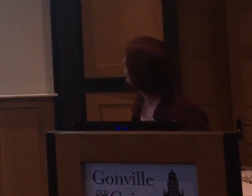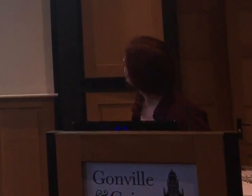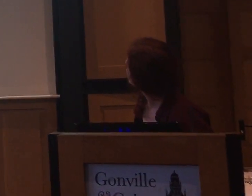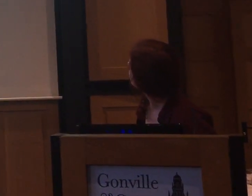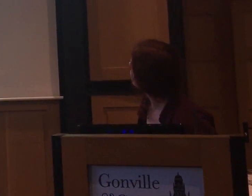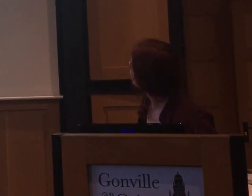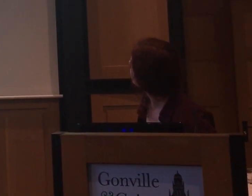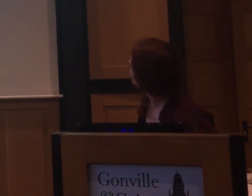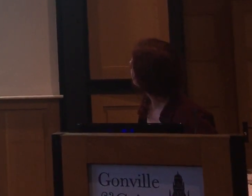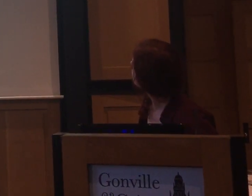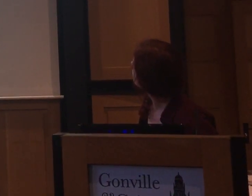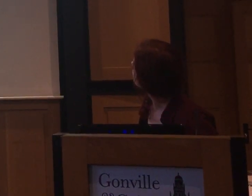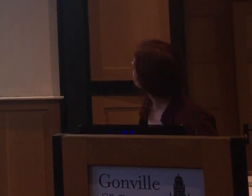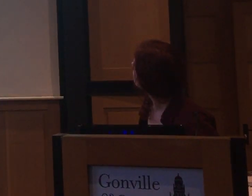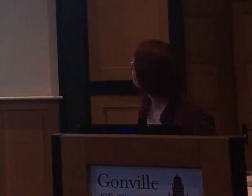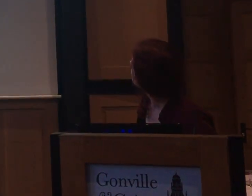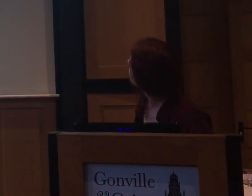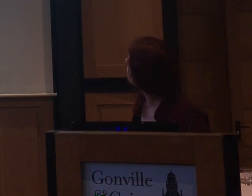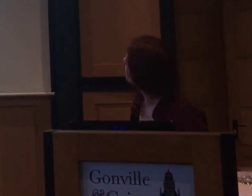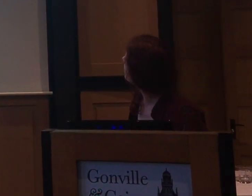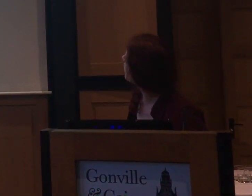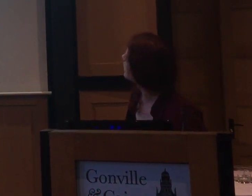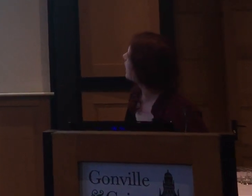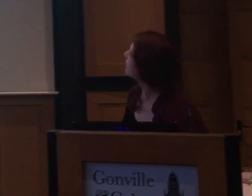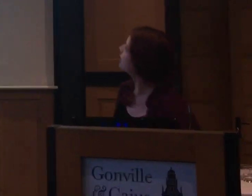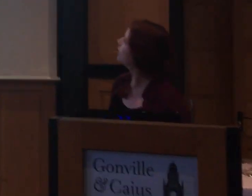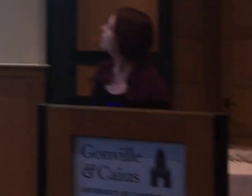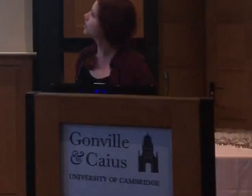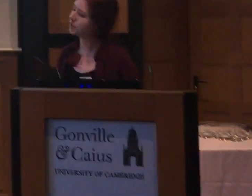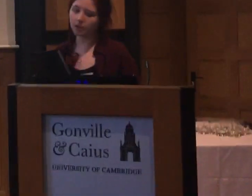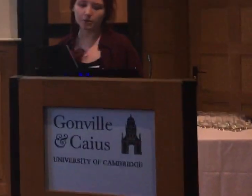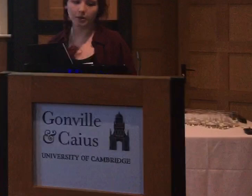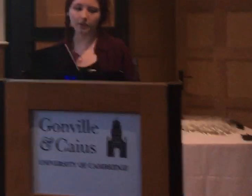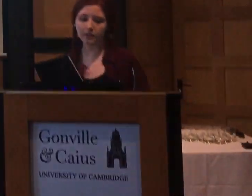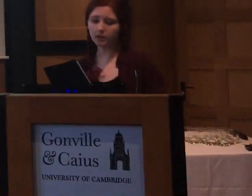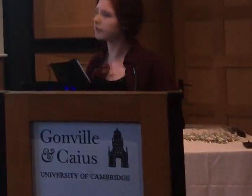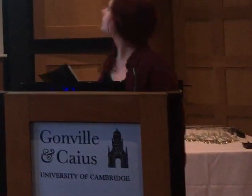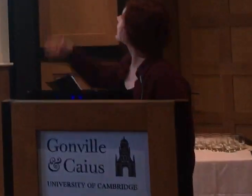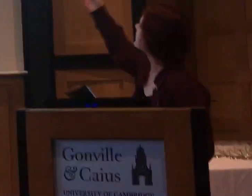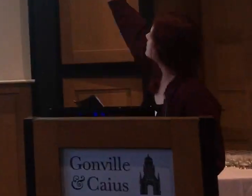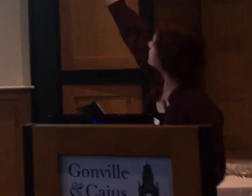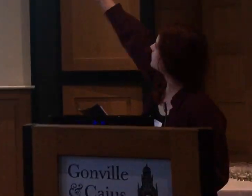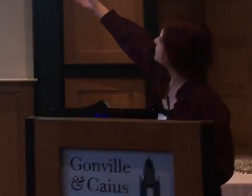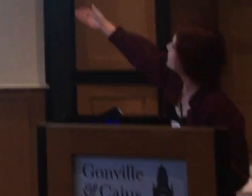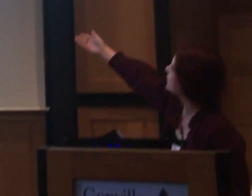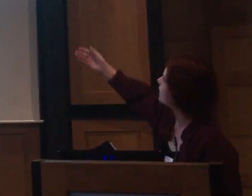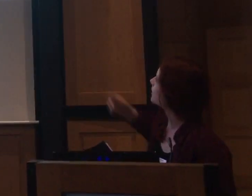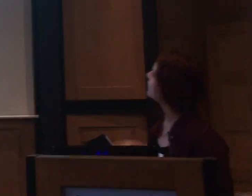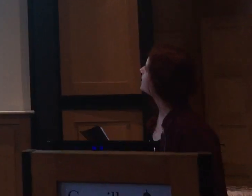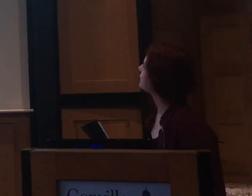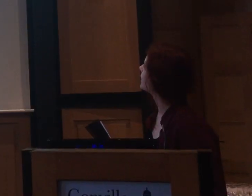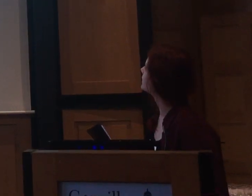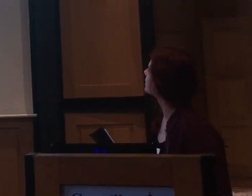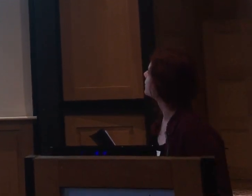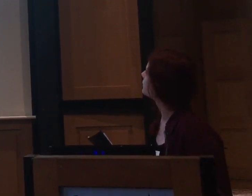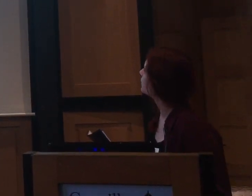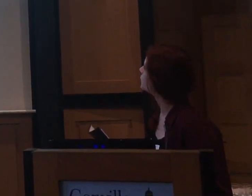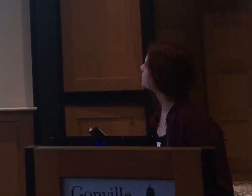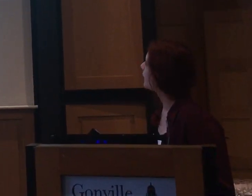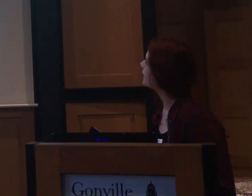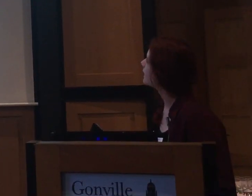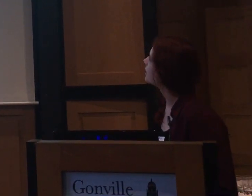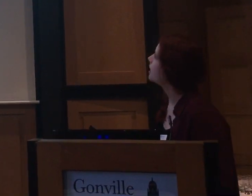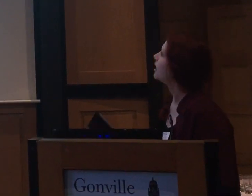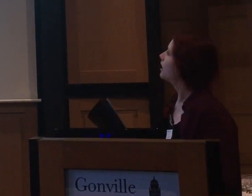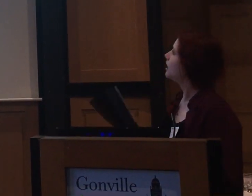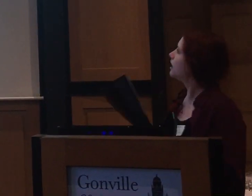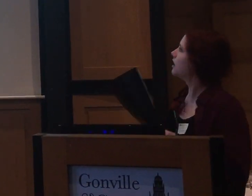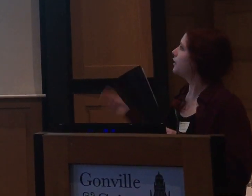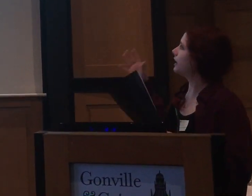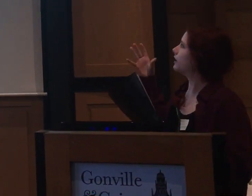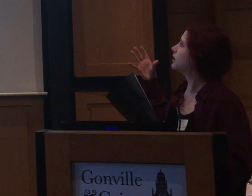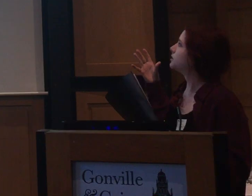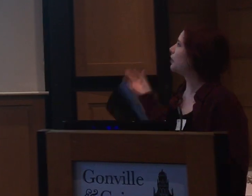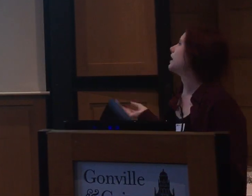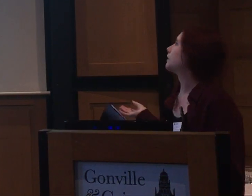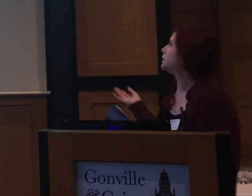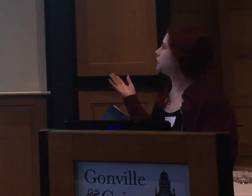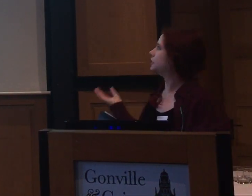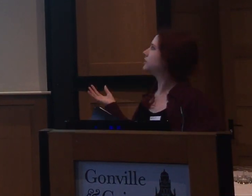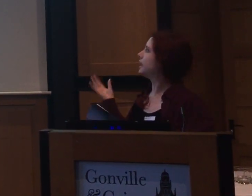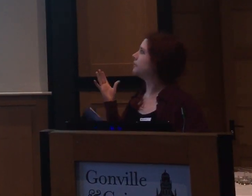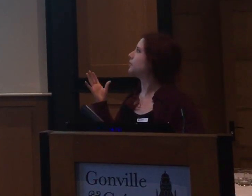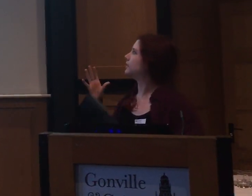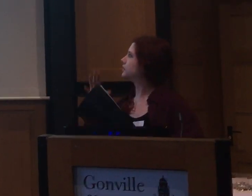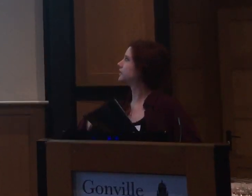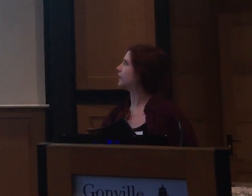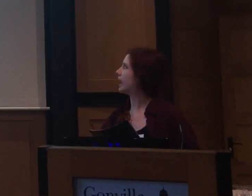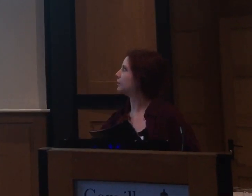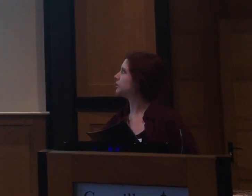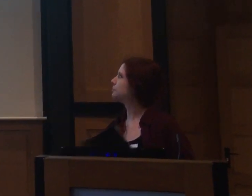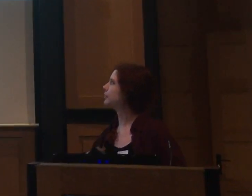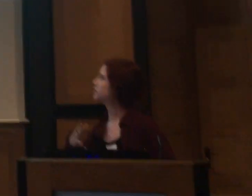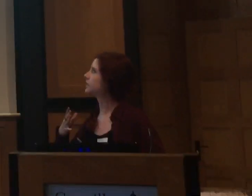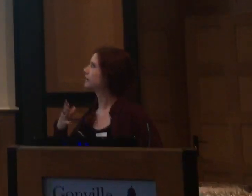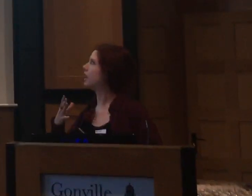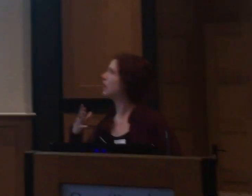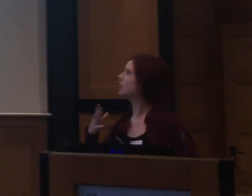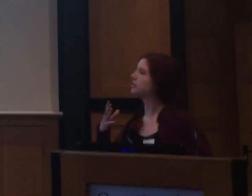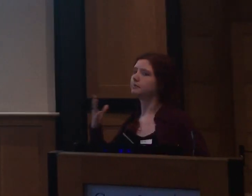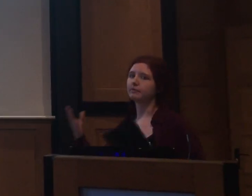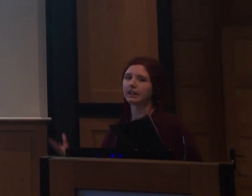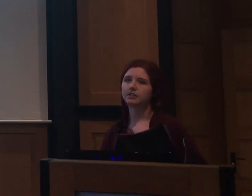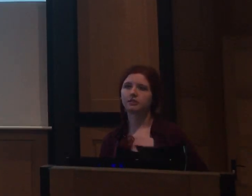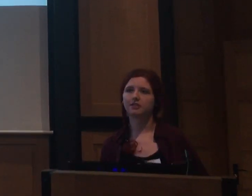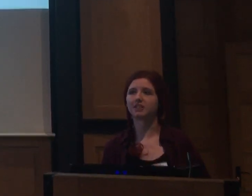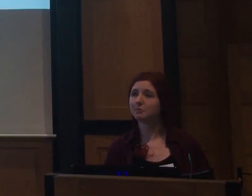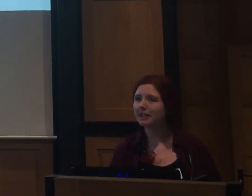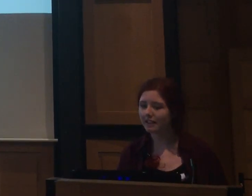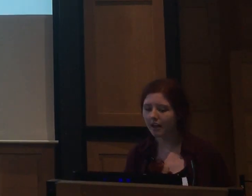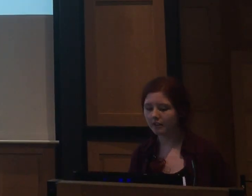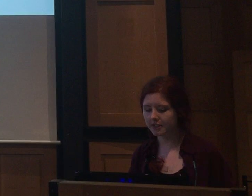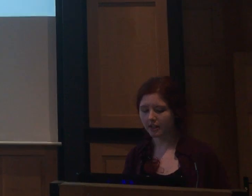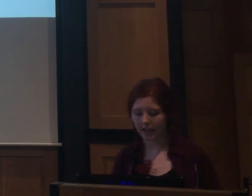OK, das ist die Liste der Dinge, über die wir hier gesprochen haben. Die gesprochene Sprache beeinflusst zwar die Gebärdensprache, bedeutet jedoch nicht, dass die Gebärdensprache nur eine schlechte Wiedergabe der gesprochenen Sprache ist.